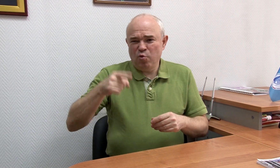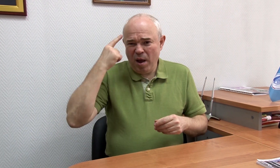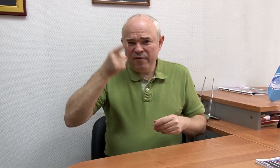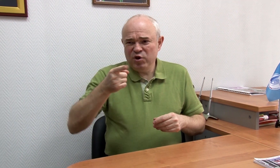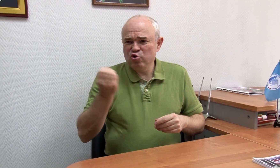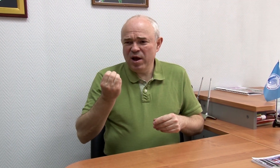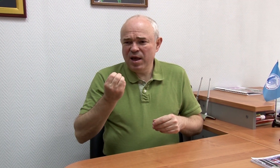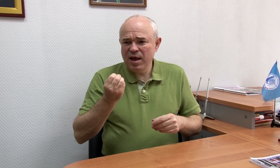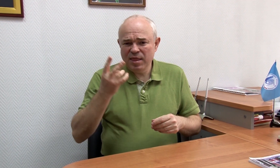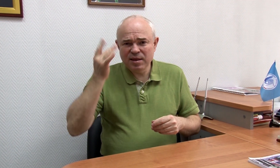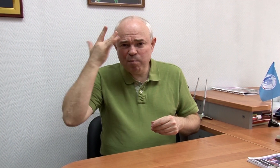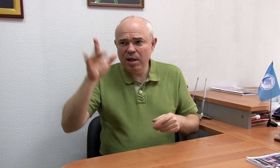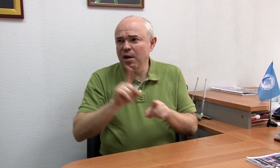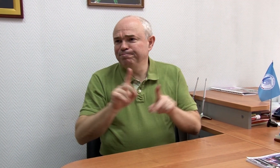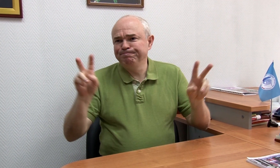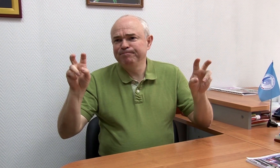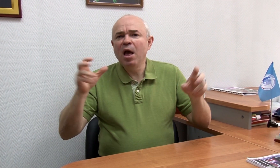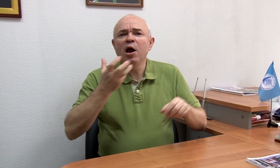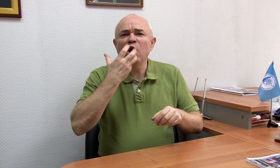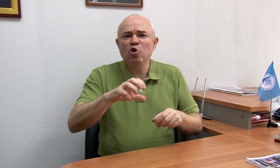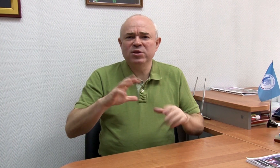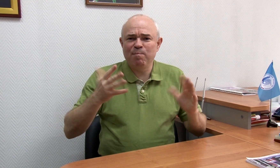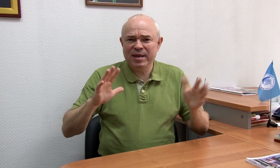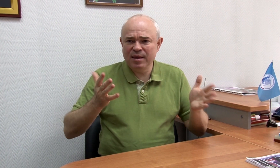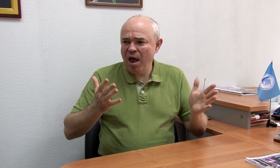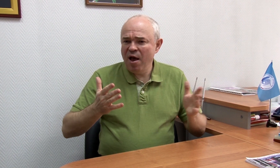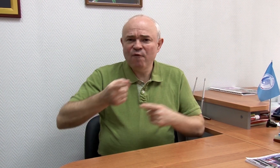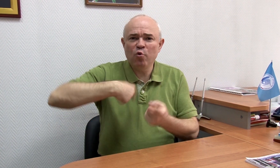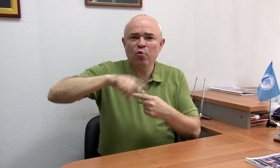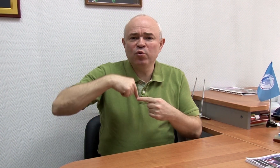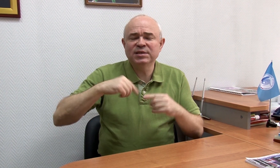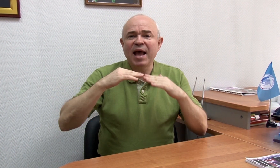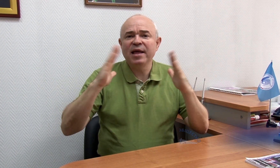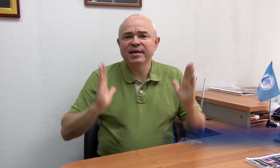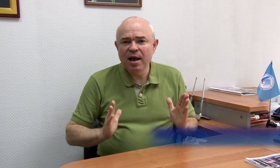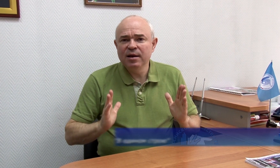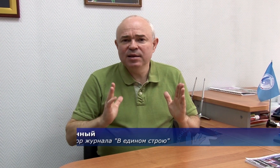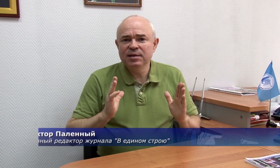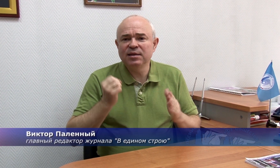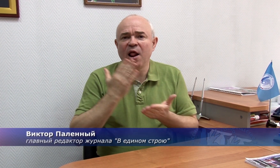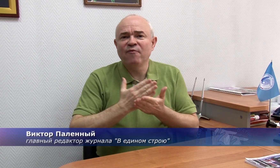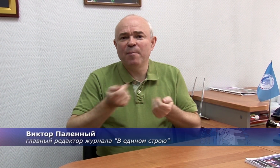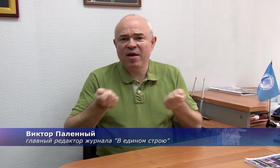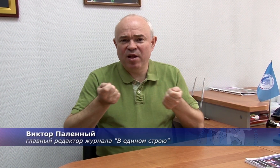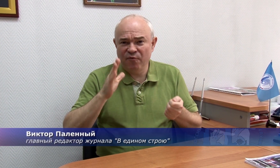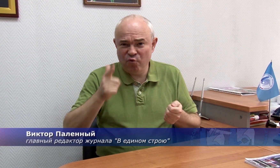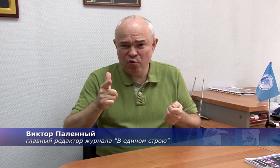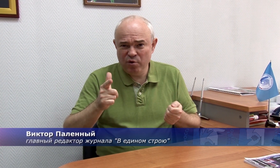Я думаю, вы ещё не забыли эти "горячие" события, развернувшиеся вокруг здания ЦП ВОГ.